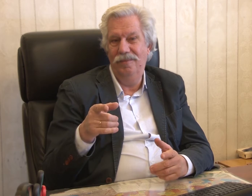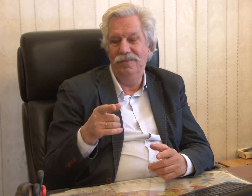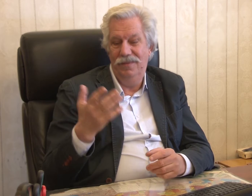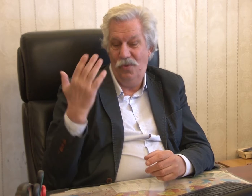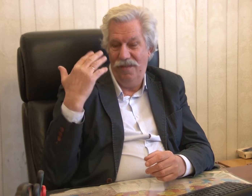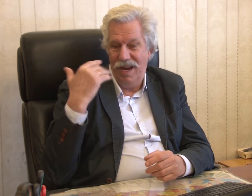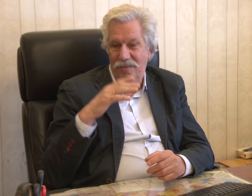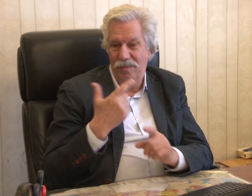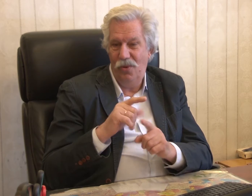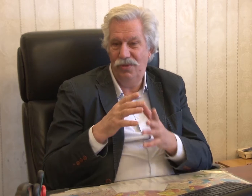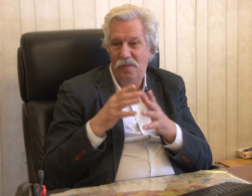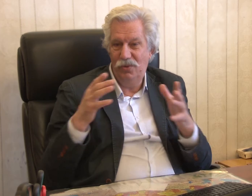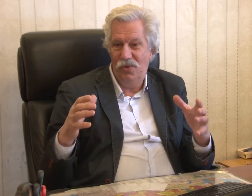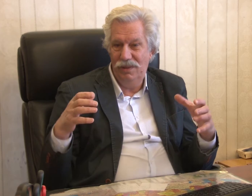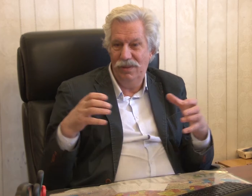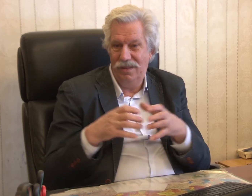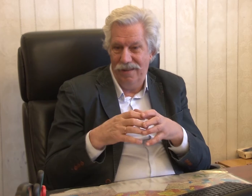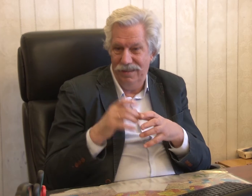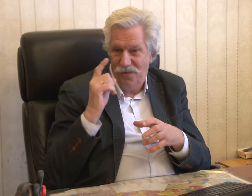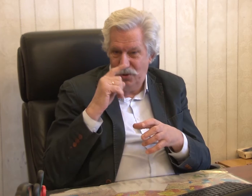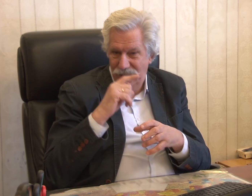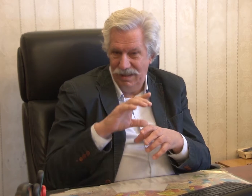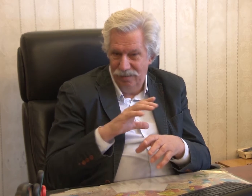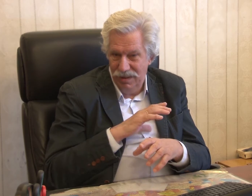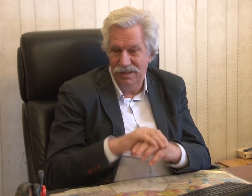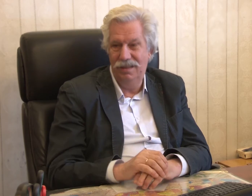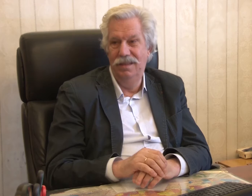В театре тогда работал большой творческий коллектив,